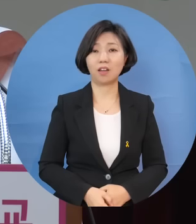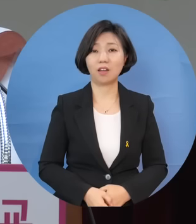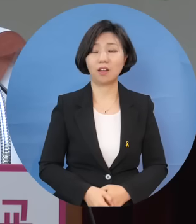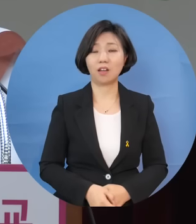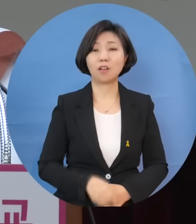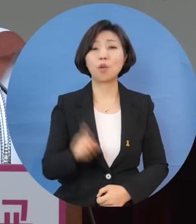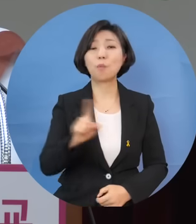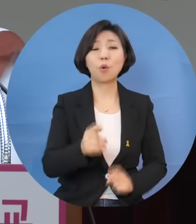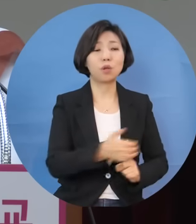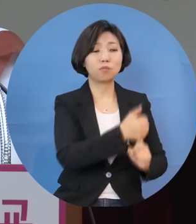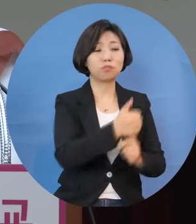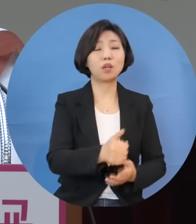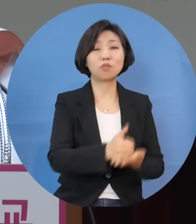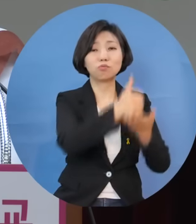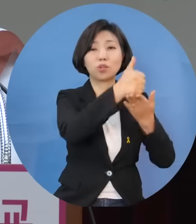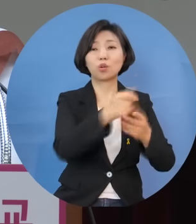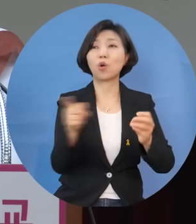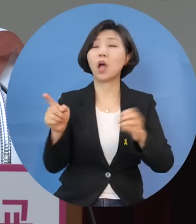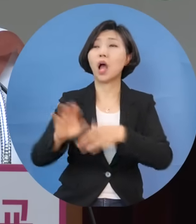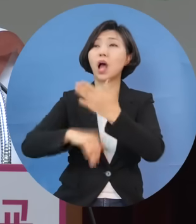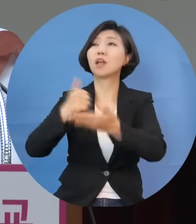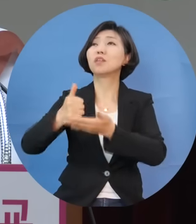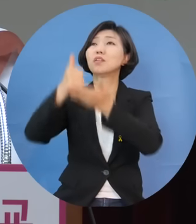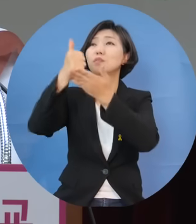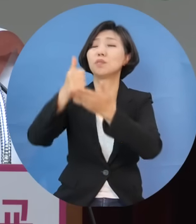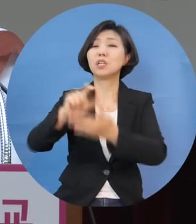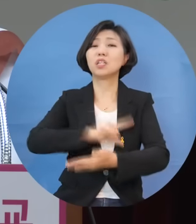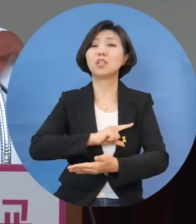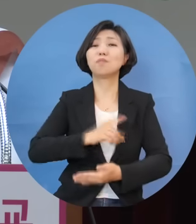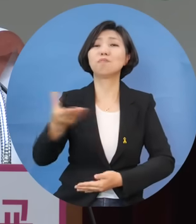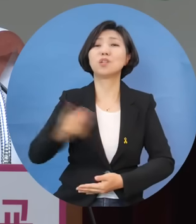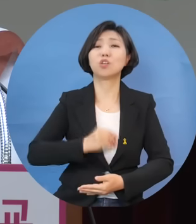부처님과 예수님의 이름으로, 하느님의 이름으로 그런 얘기를 해요?